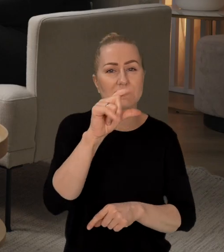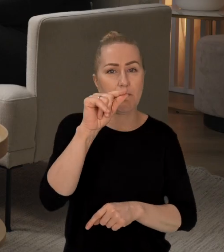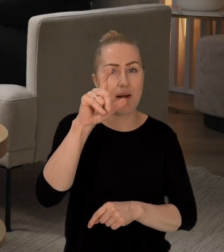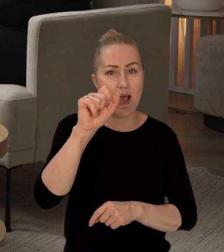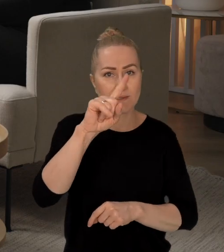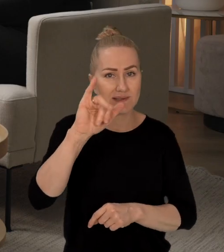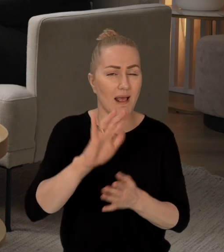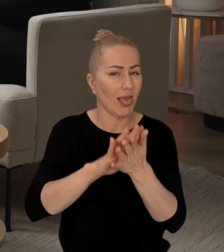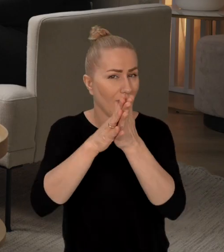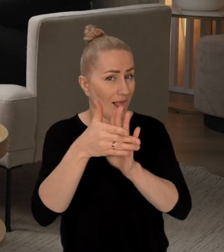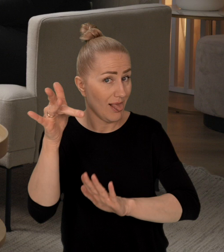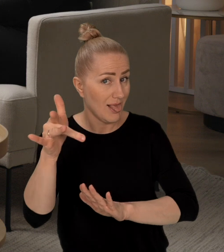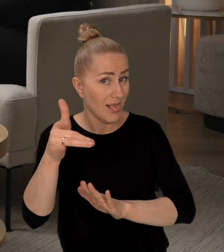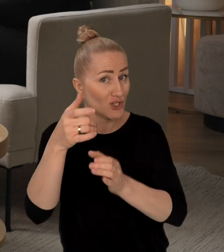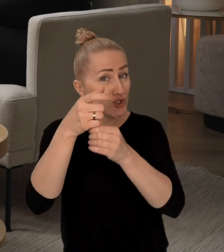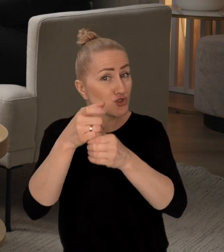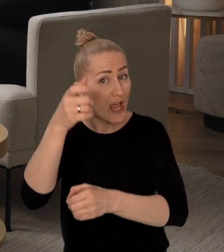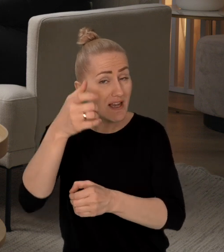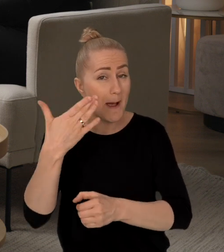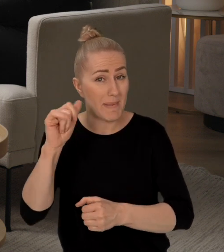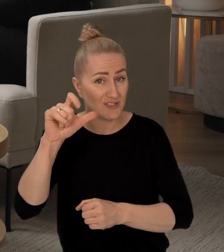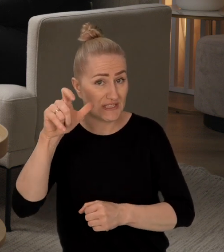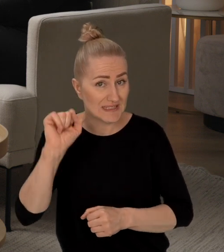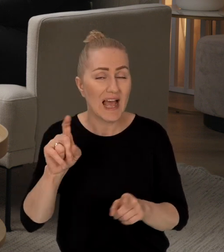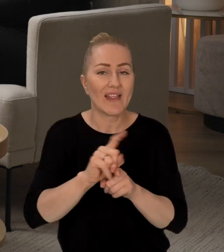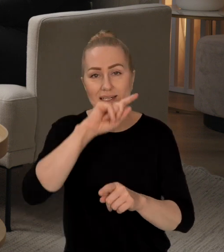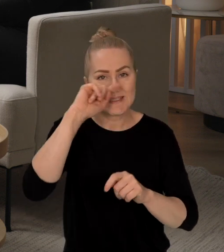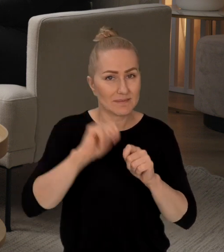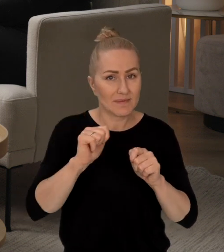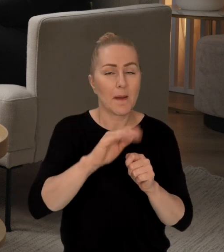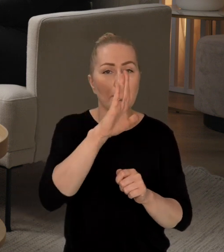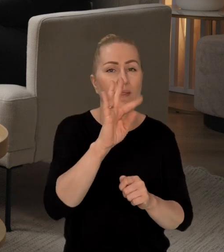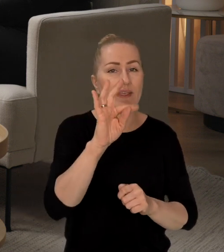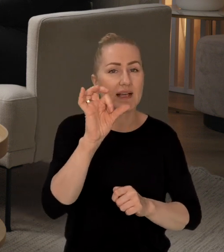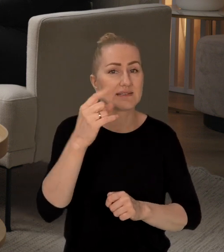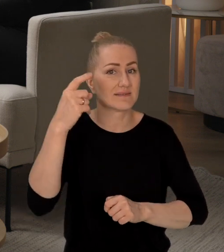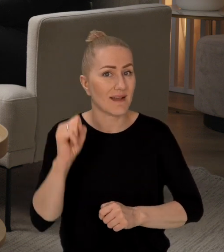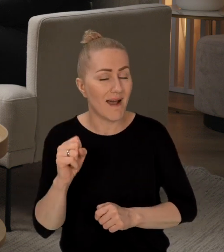Wykorzystujemy w ocenie cytologii system Bethesda, który jest bardzo rozbudowany